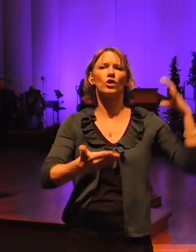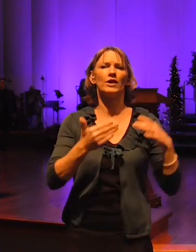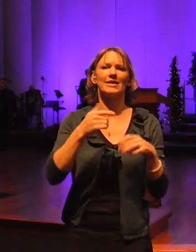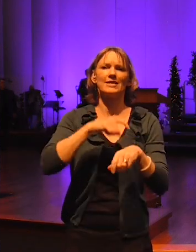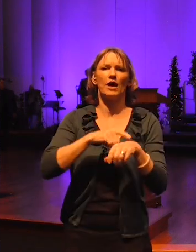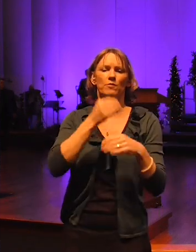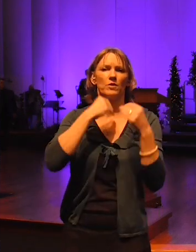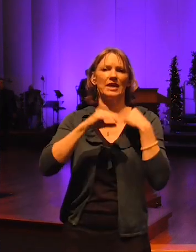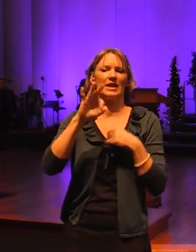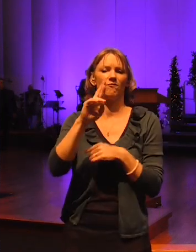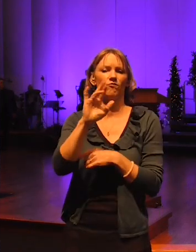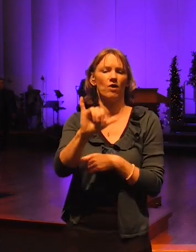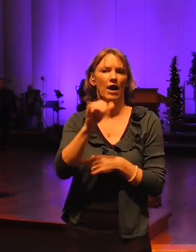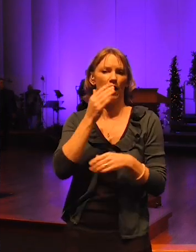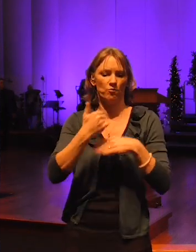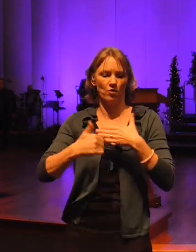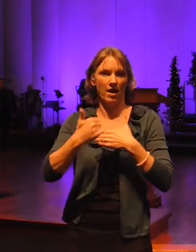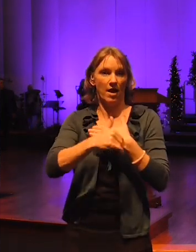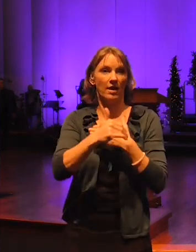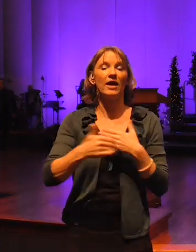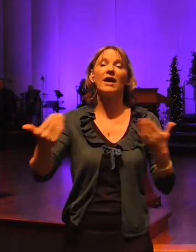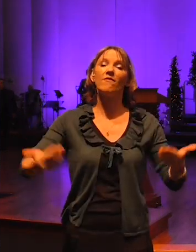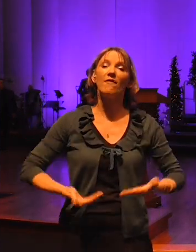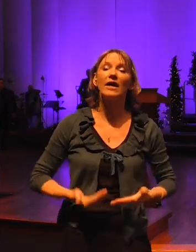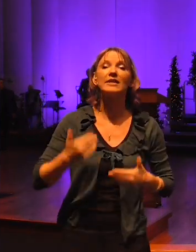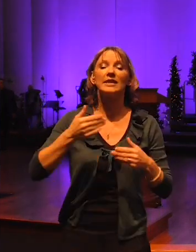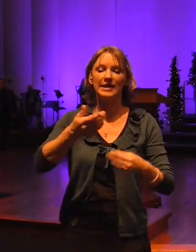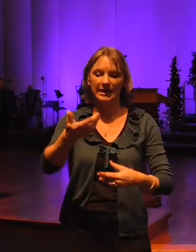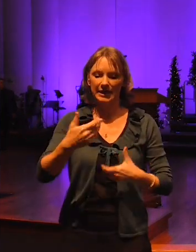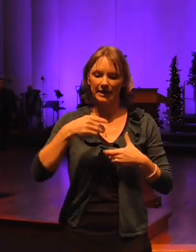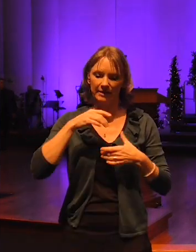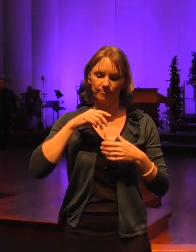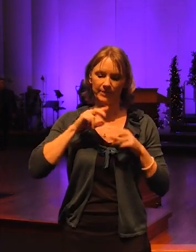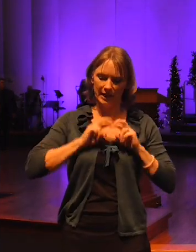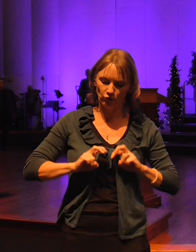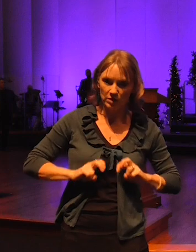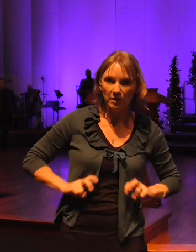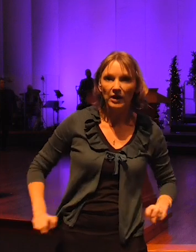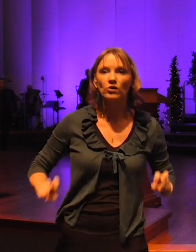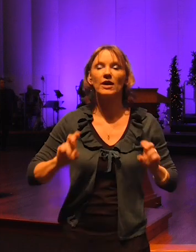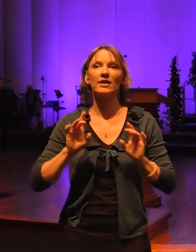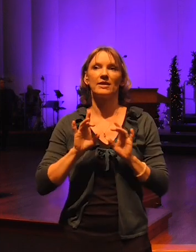del año invita a la renovación de la introspección y a la celebración del regreso de la luz, que simboliza la esperanza